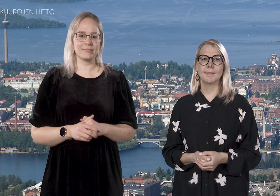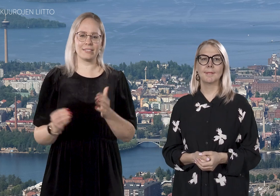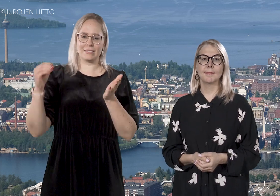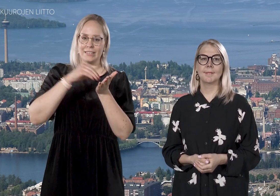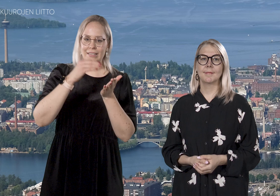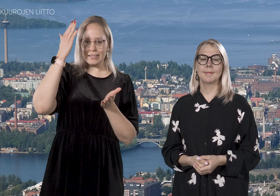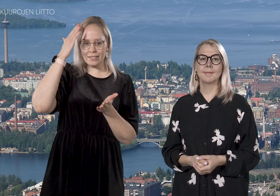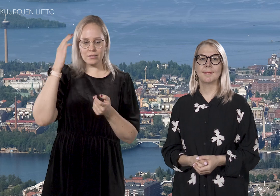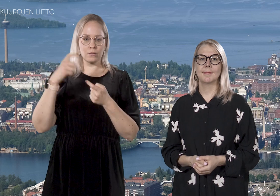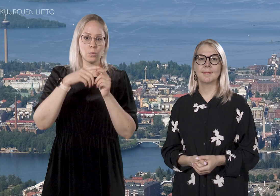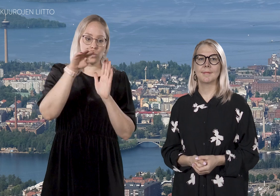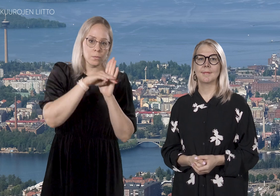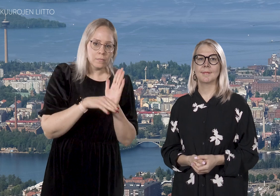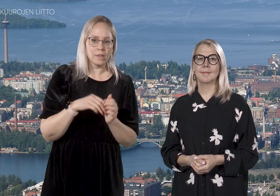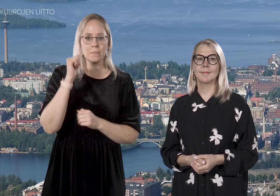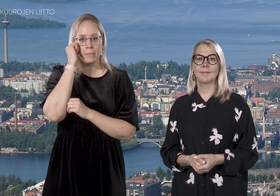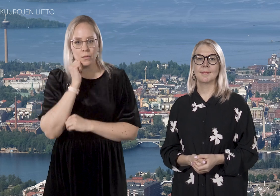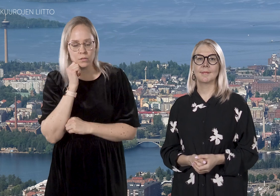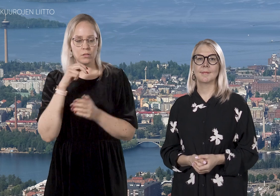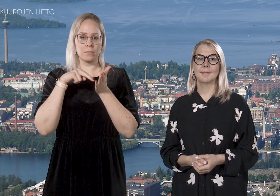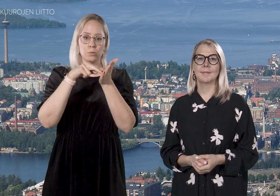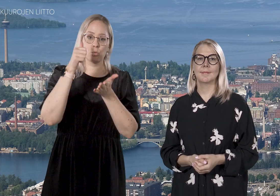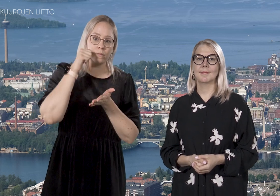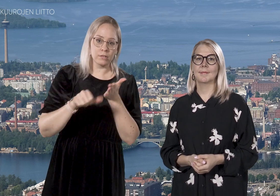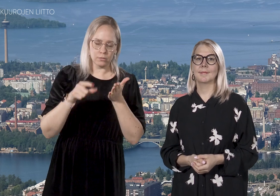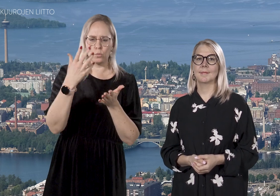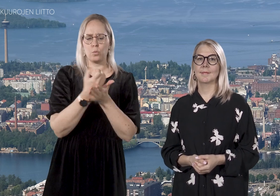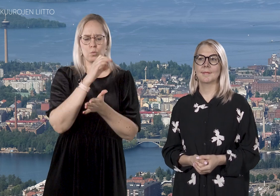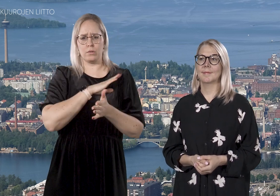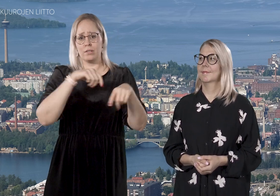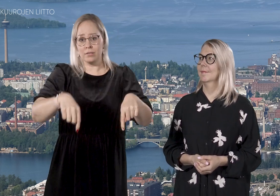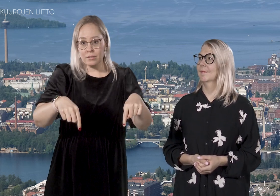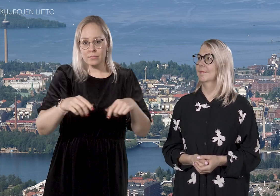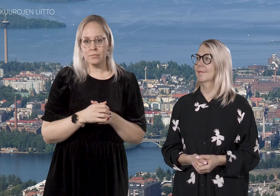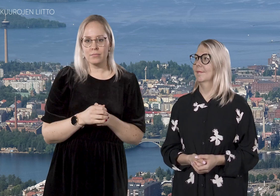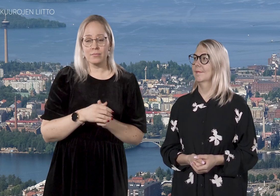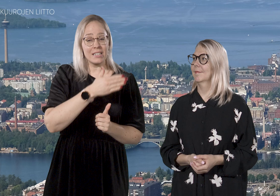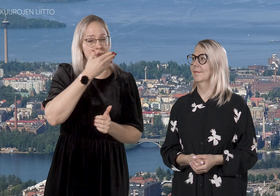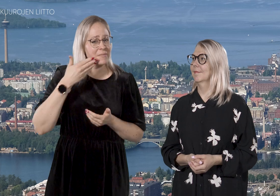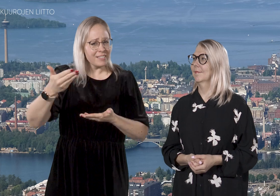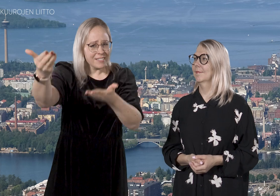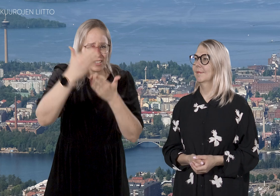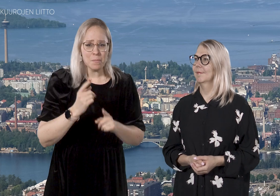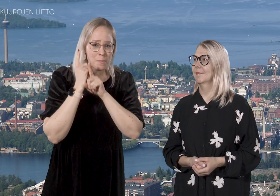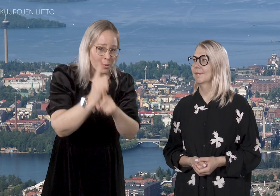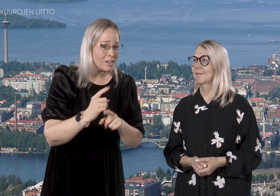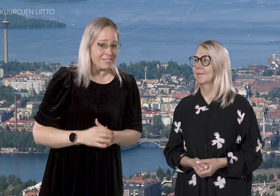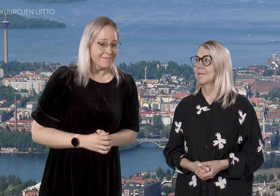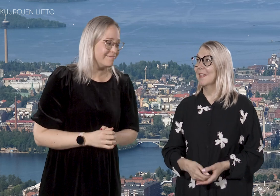Lisätietoa ohjelmaan, majoitukseen ja matkakorvauksiin liittyen - löydät myös alta. Lämpimästi tervetuloa mukaan!